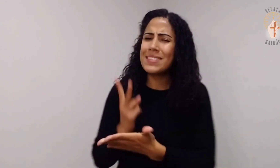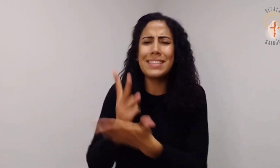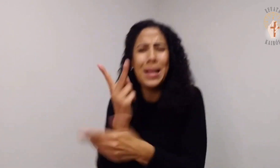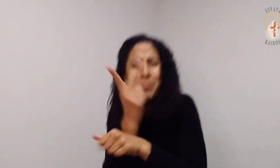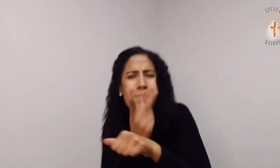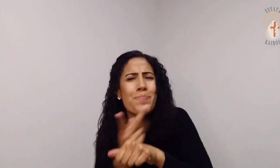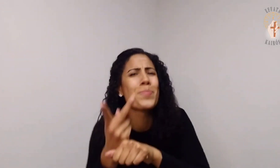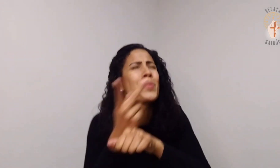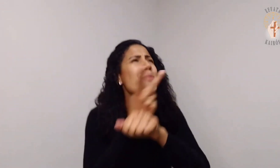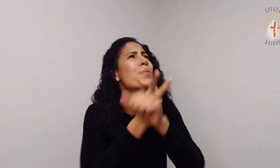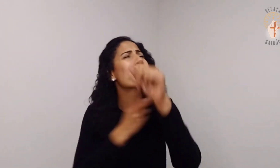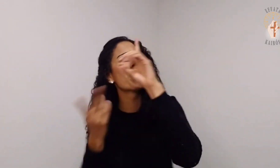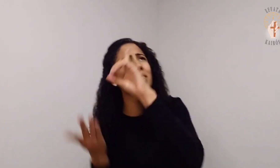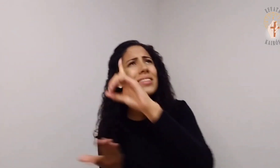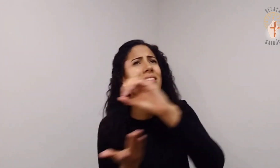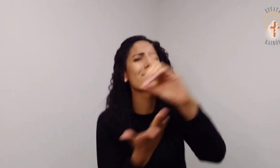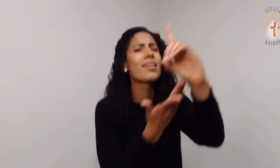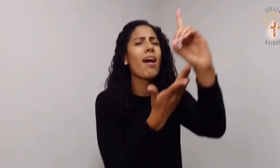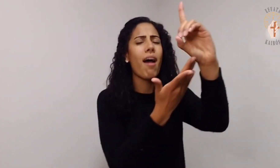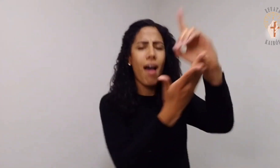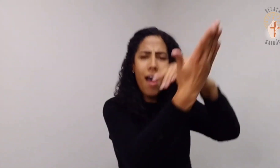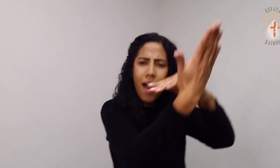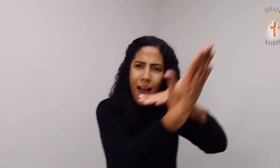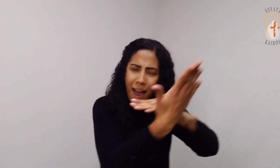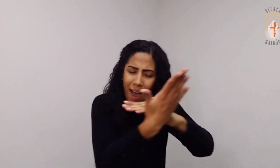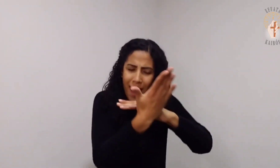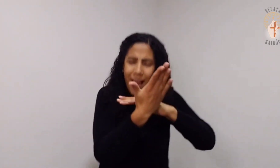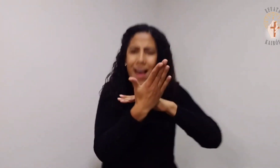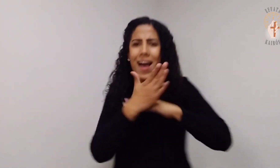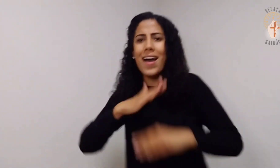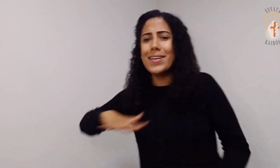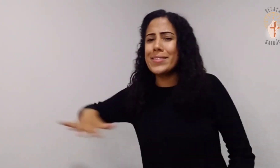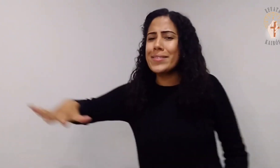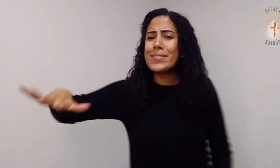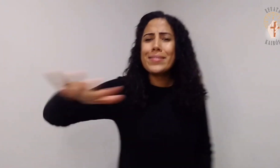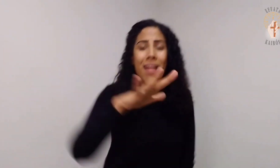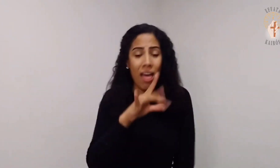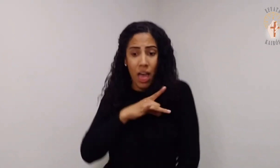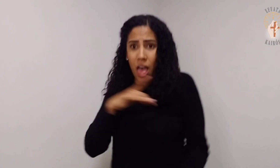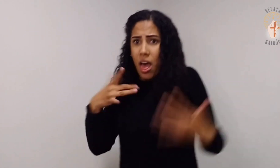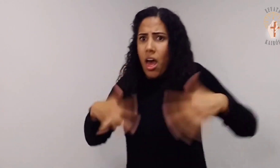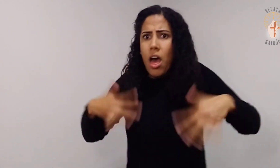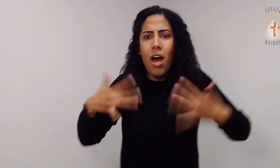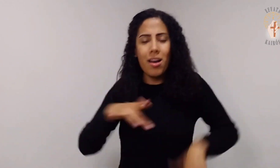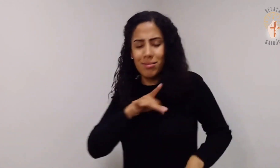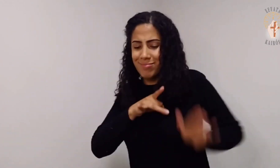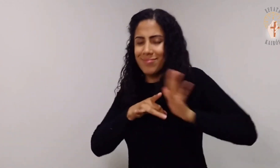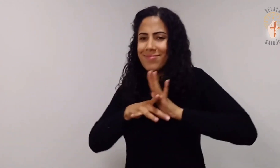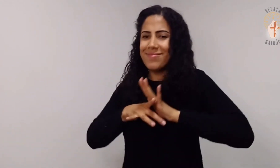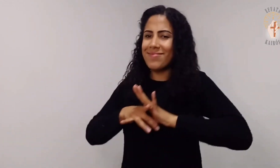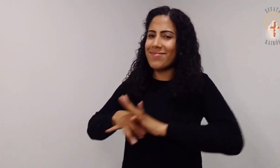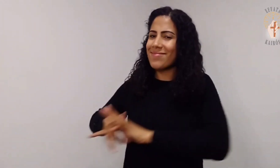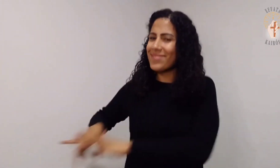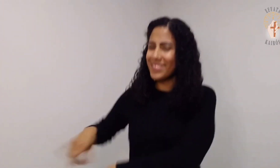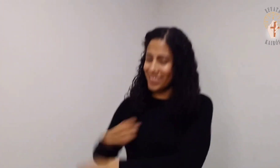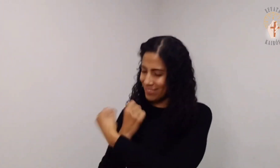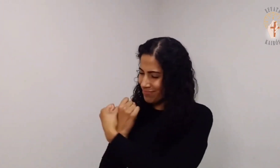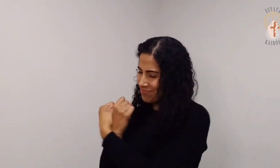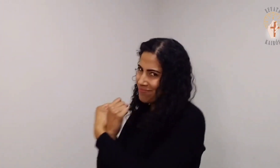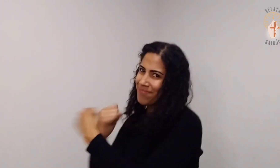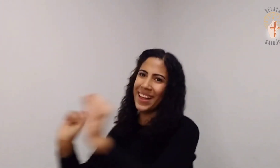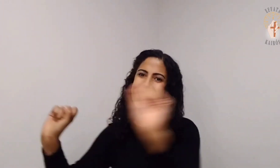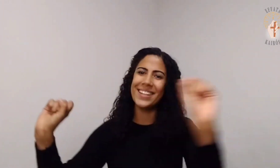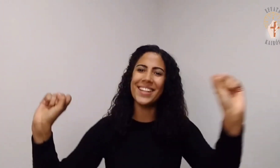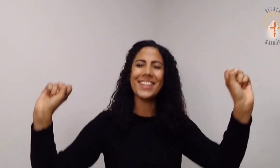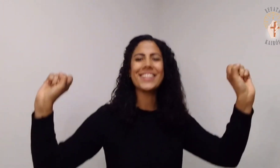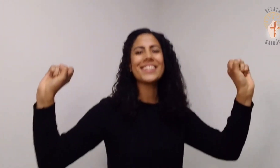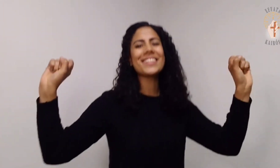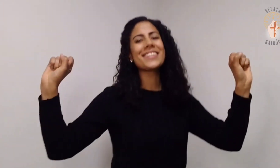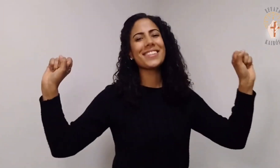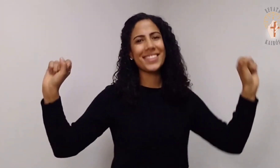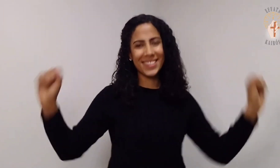Todas as vezes que eu busquei, ele me ouviu, E de todos os temores me livrou.